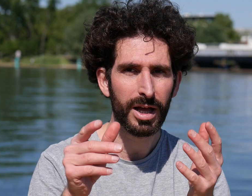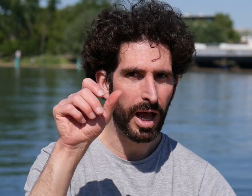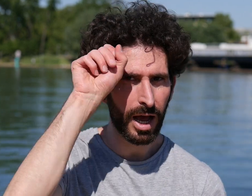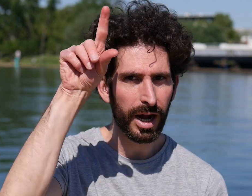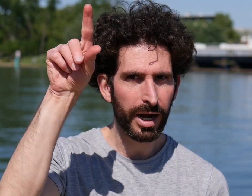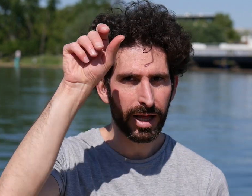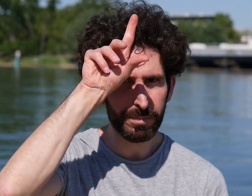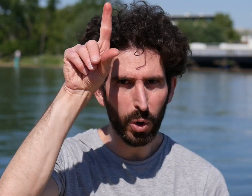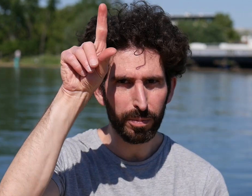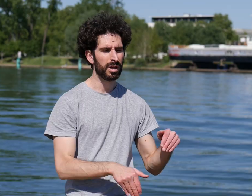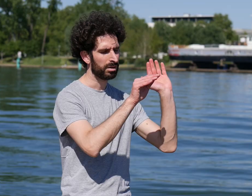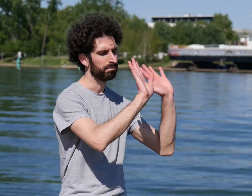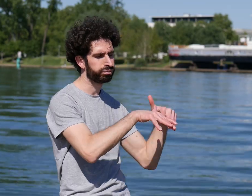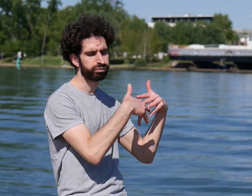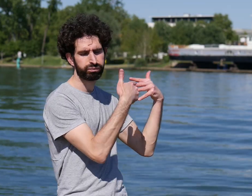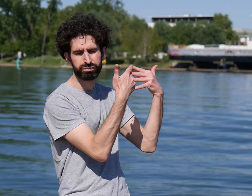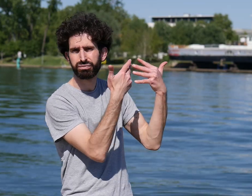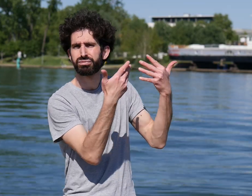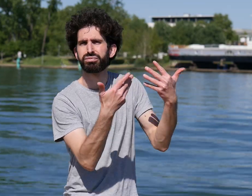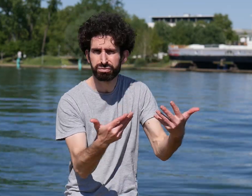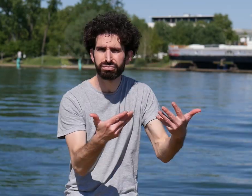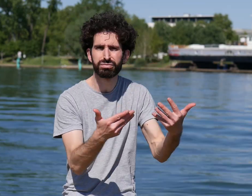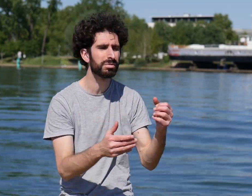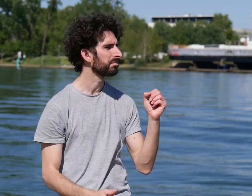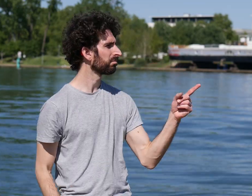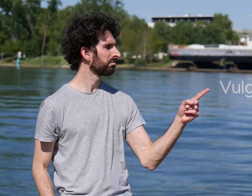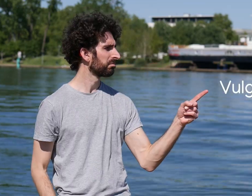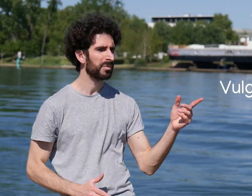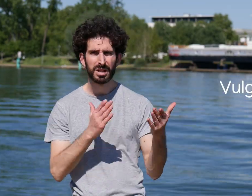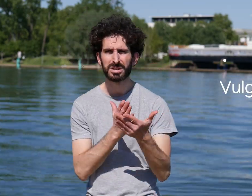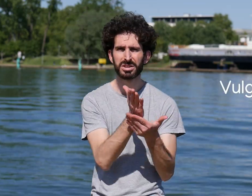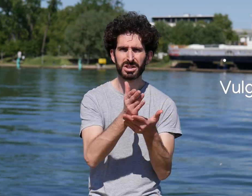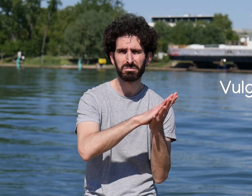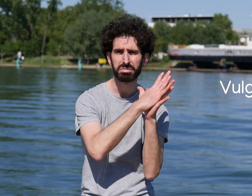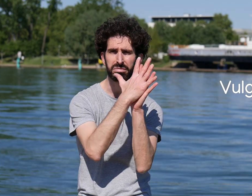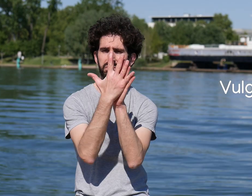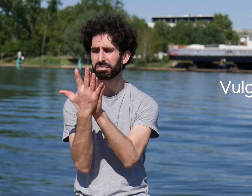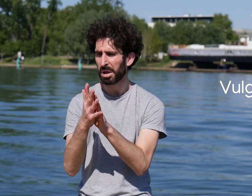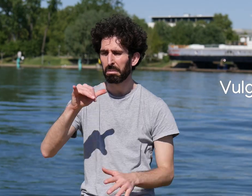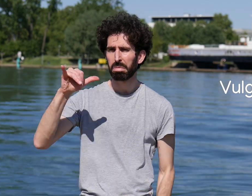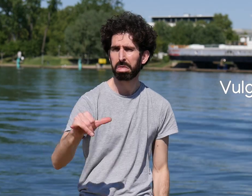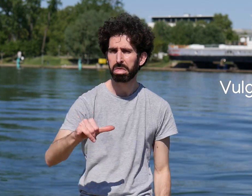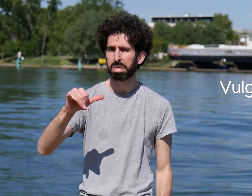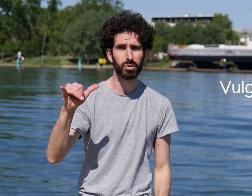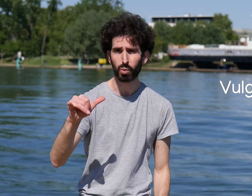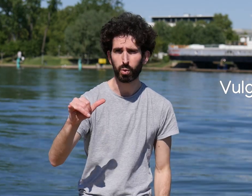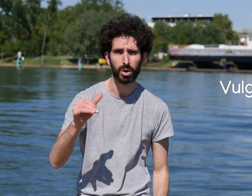l'allemand. Depuis, le mot vulgarisation a évolué. C'est devenu "vulgaire"